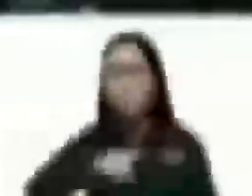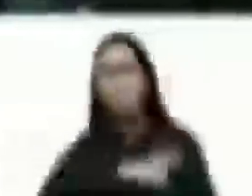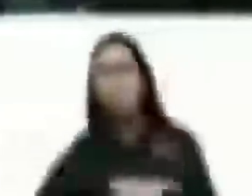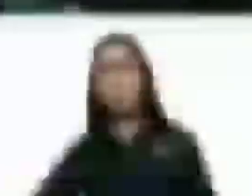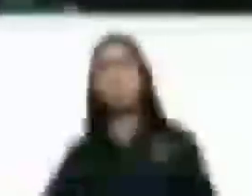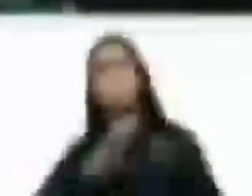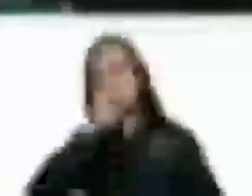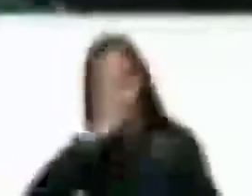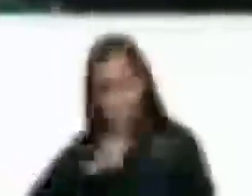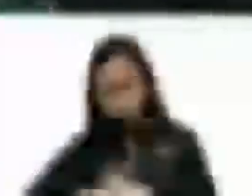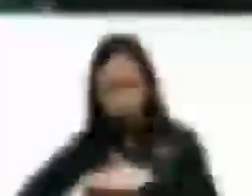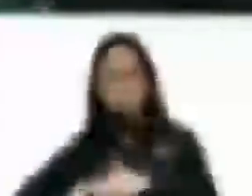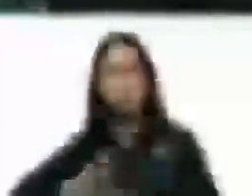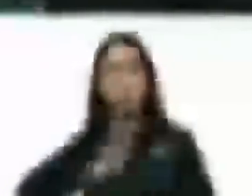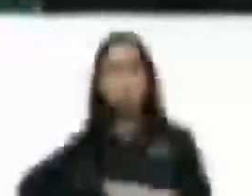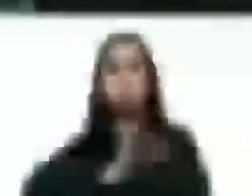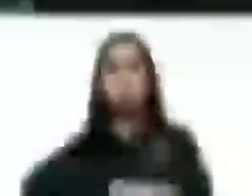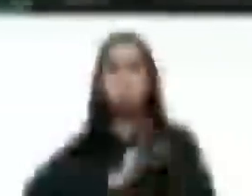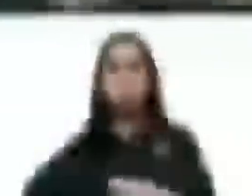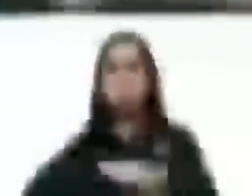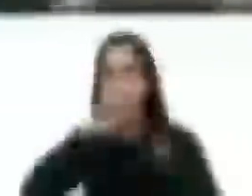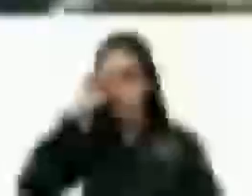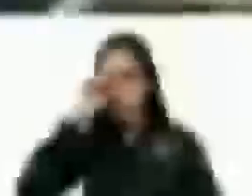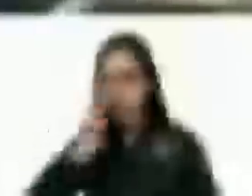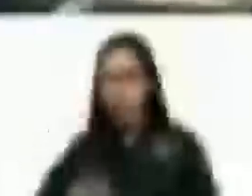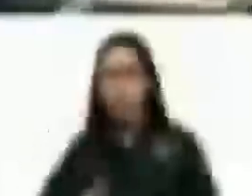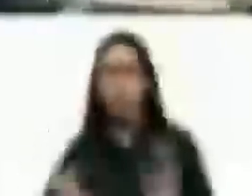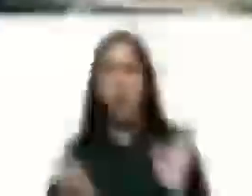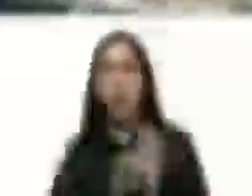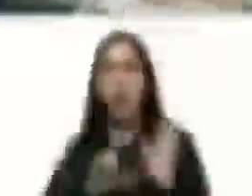tus comentarios análisis y reflexiones muchas gracias y será hasta la próxima